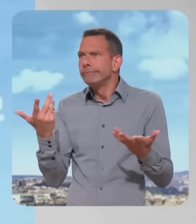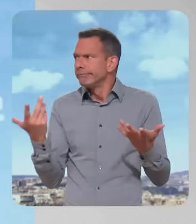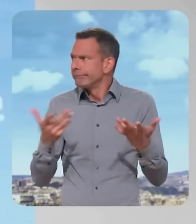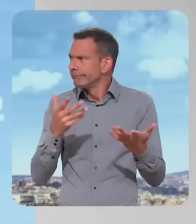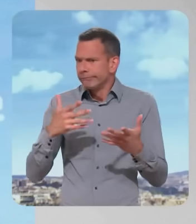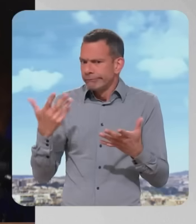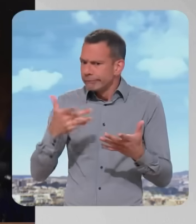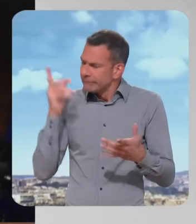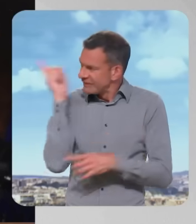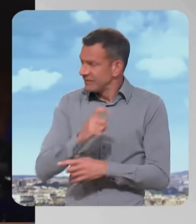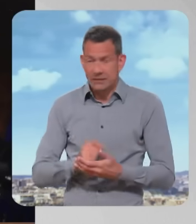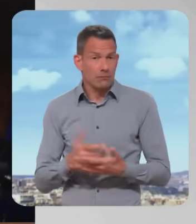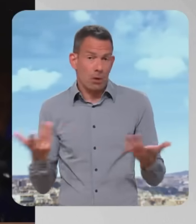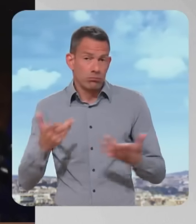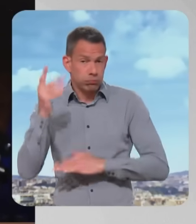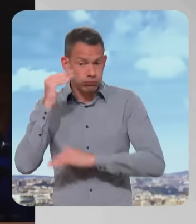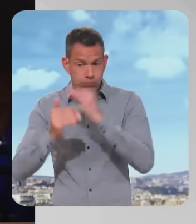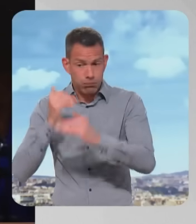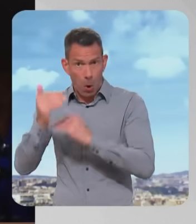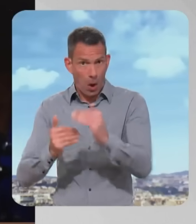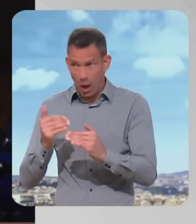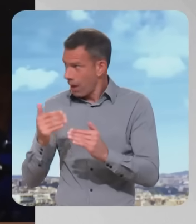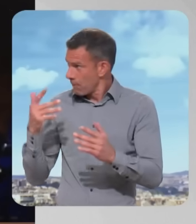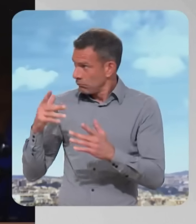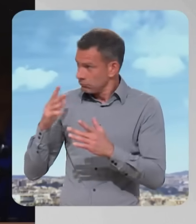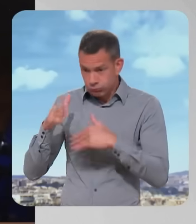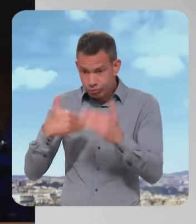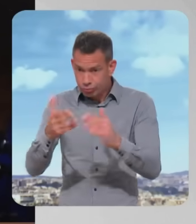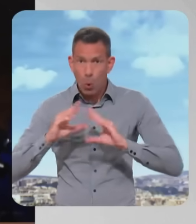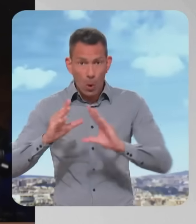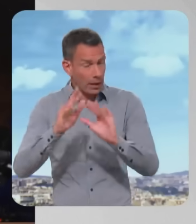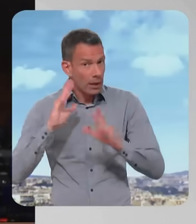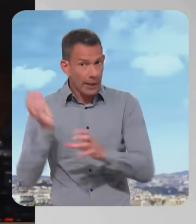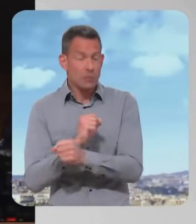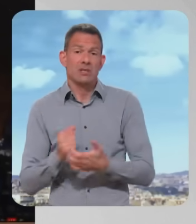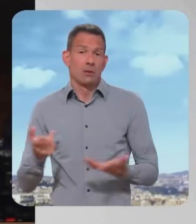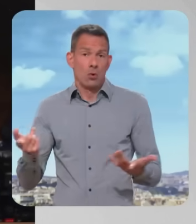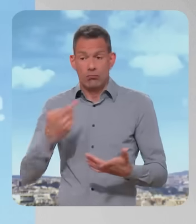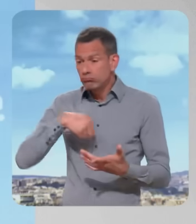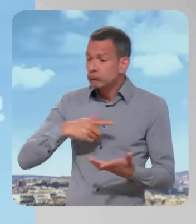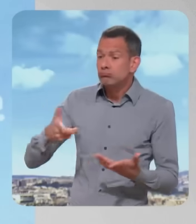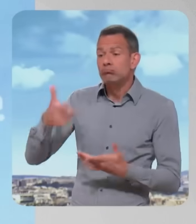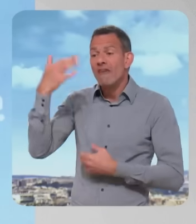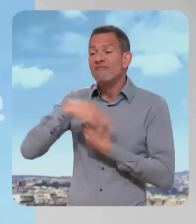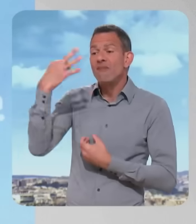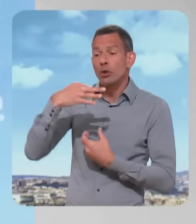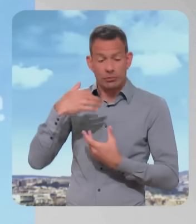du Nouveau Front populaire qui permette de représenter l'ensemble des forces de cette coalition. T.Sotto: "Il faudra appliquer tout le programme